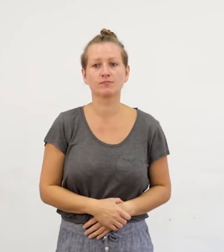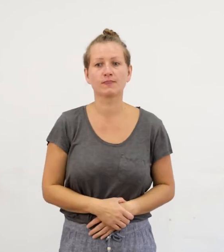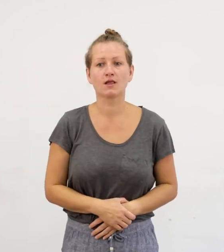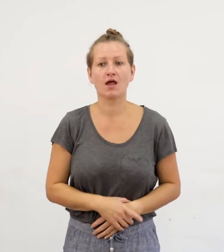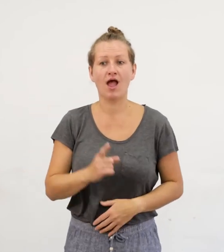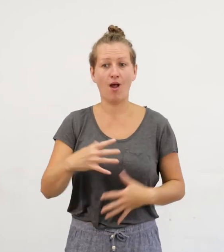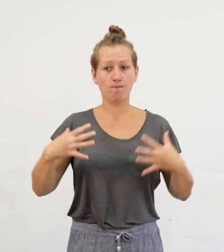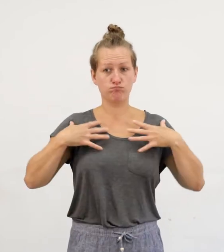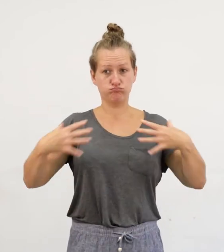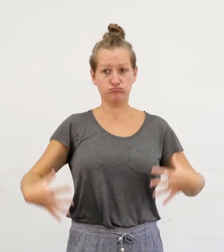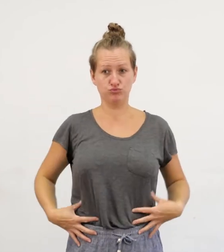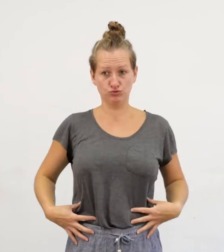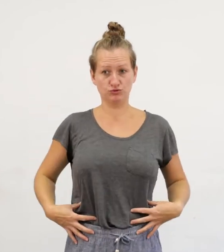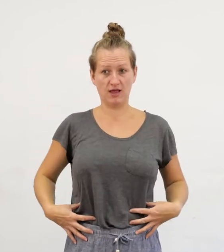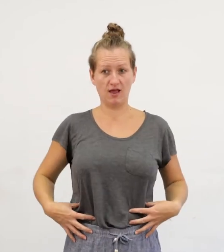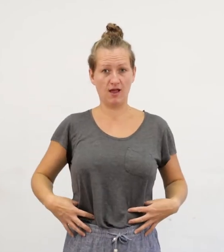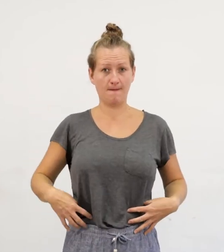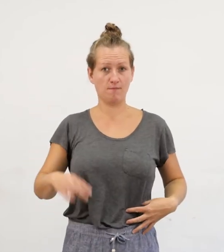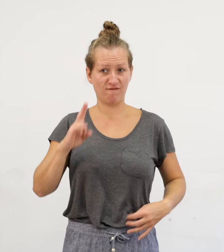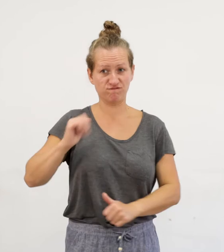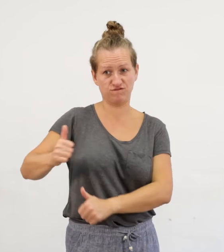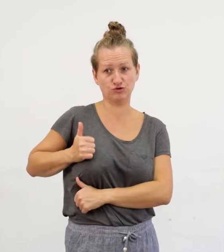Rozpoznawczego, płk. Wiesława Podleckiego.